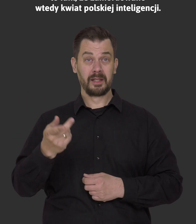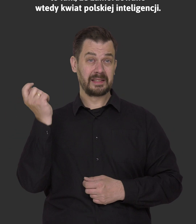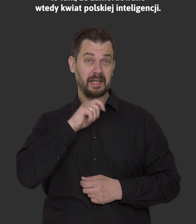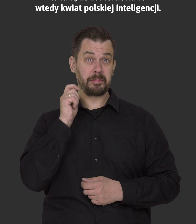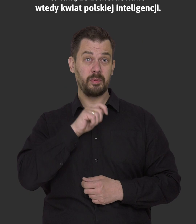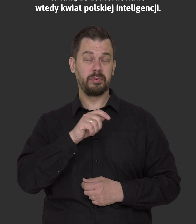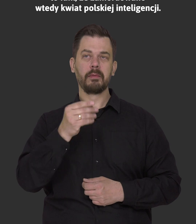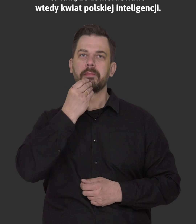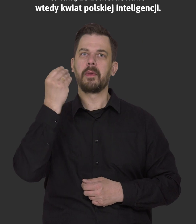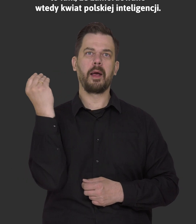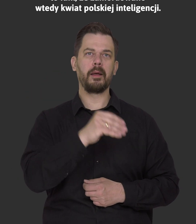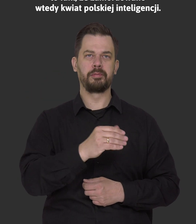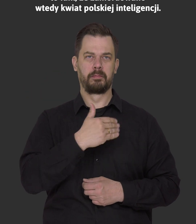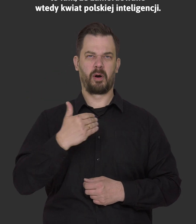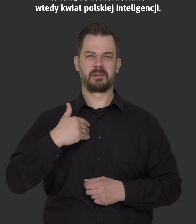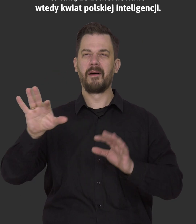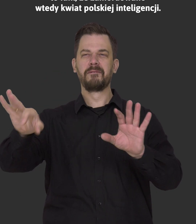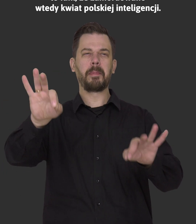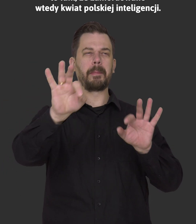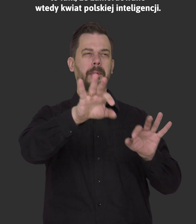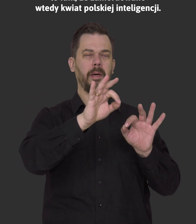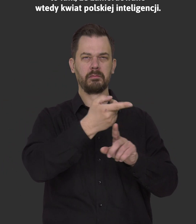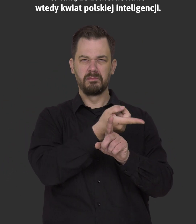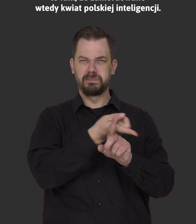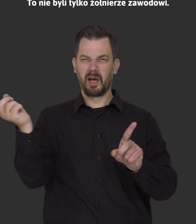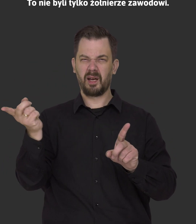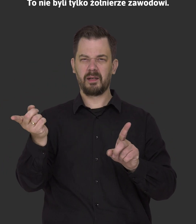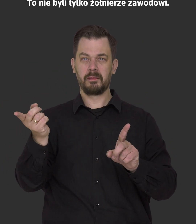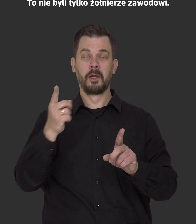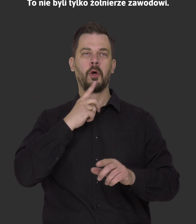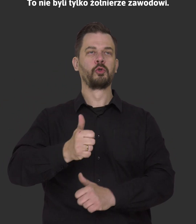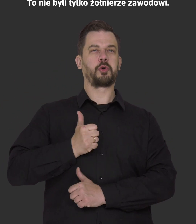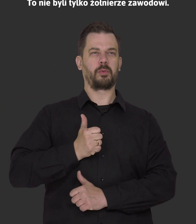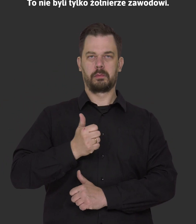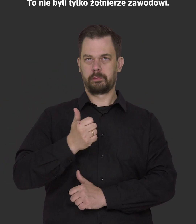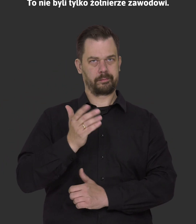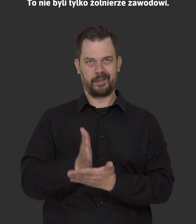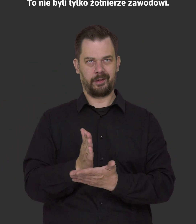to fakt, że zamordowano wtedy kwiat polskiej inteligencji. To nie byli tylko żołnierze zawodowi.